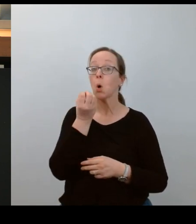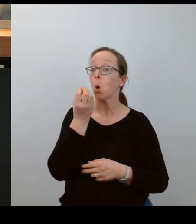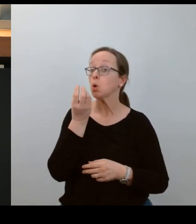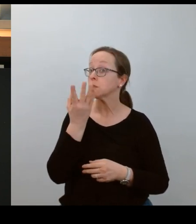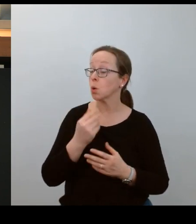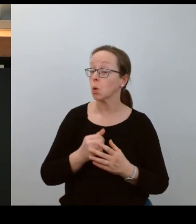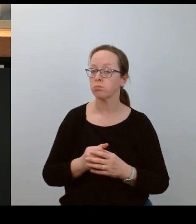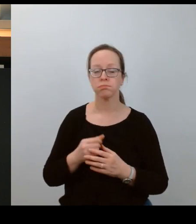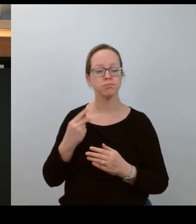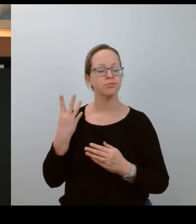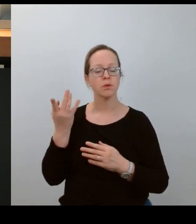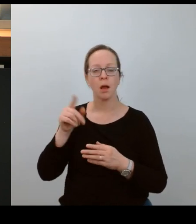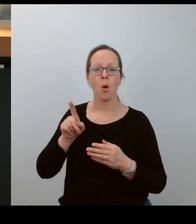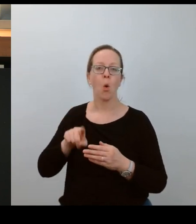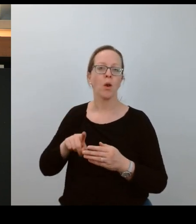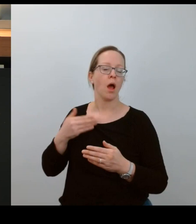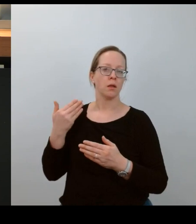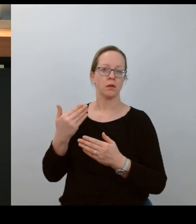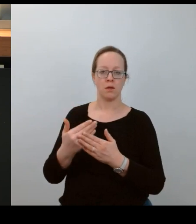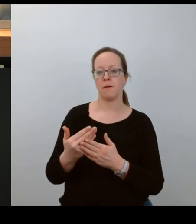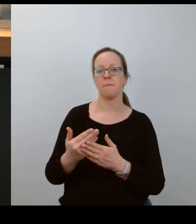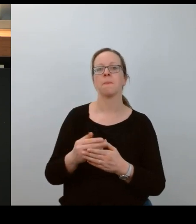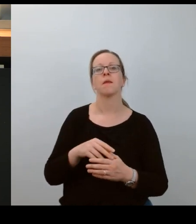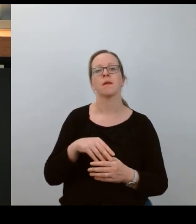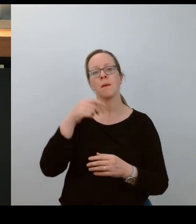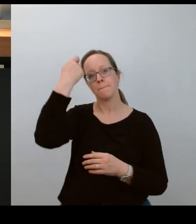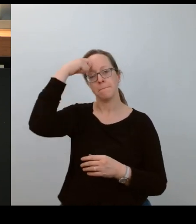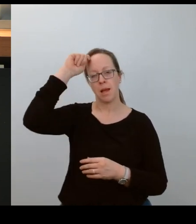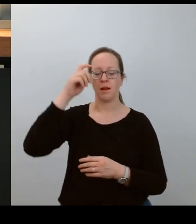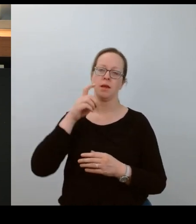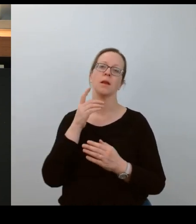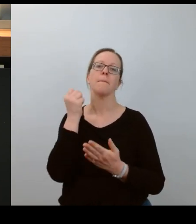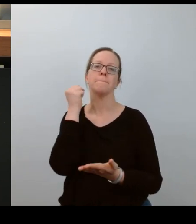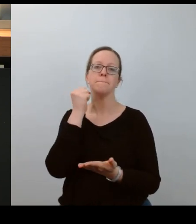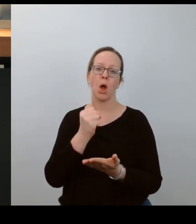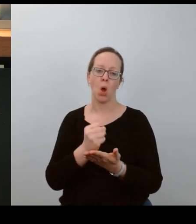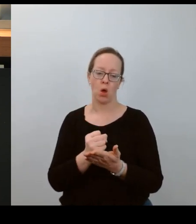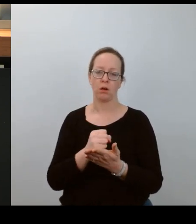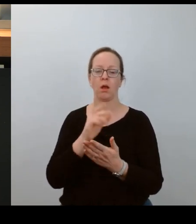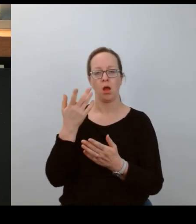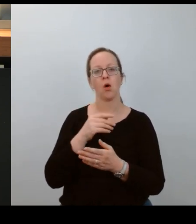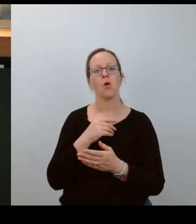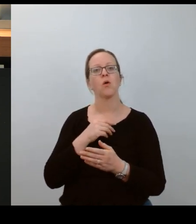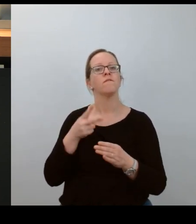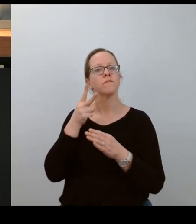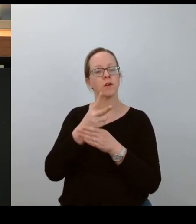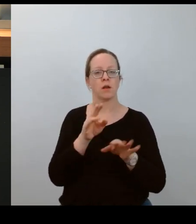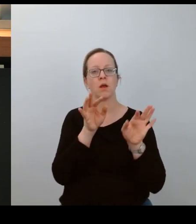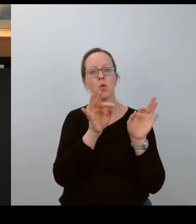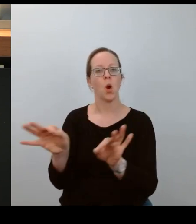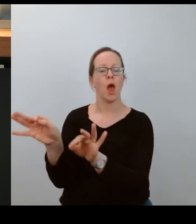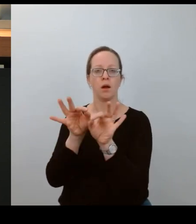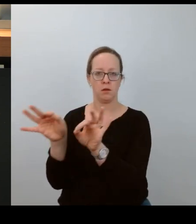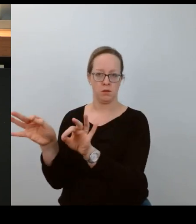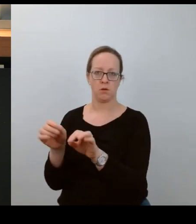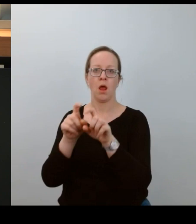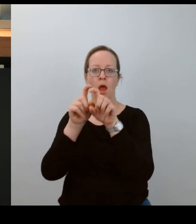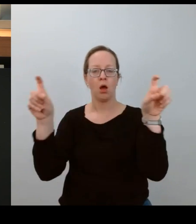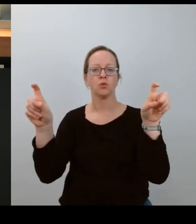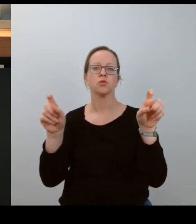Frau Kampp bedanken, die sich schnell in den gesamten wegen der Datenschutz eingearbeitet hat und konstruktiv und kritisch mit uns zusammenarbeit.